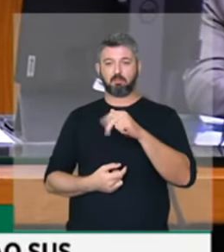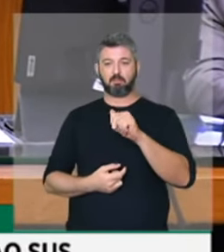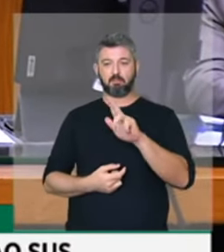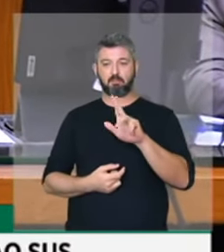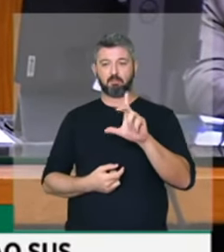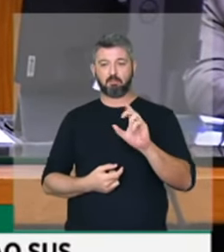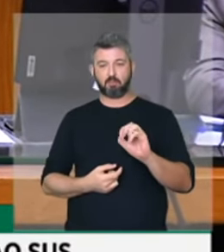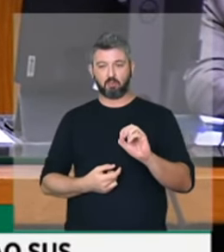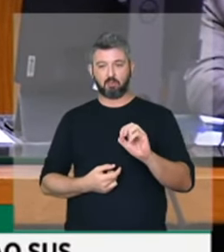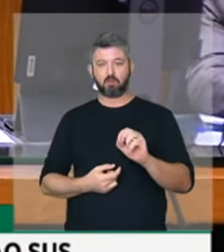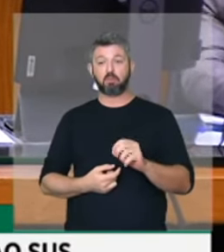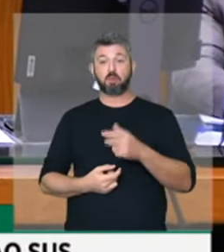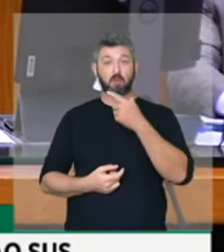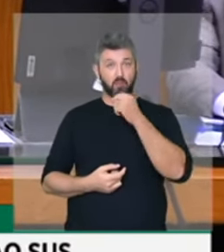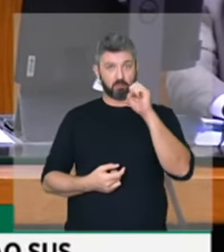MEMBRO DESTA CASA, TEVE UMA TRAJETÓRIA DE MILITÂNCIA